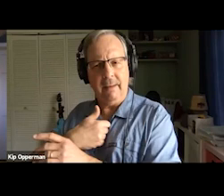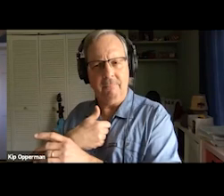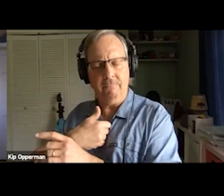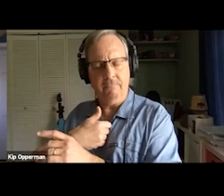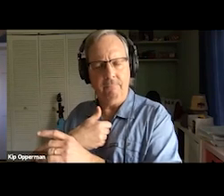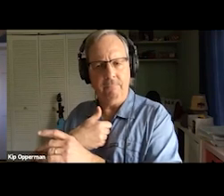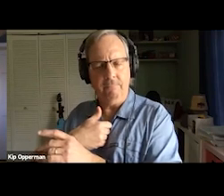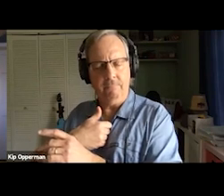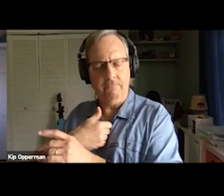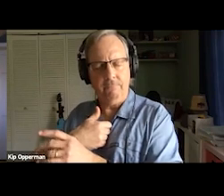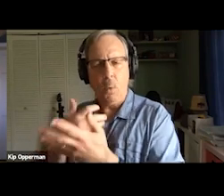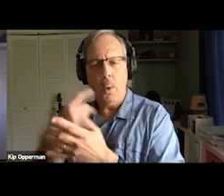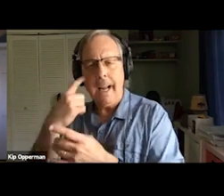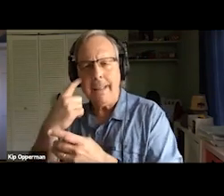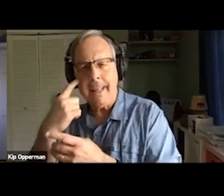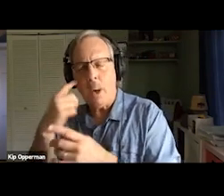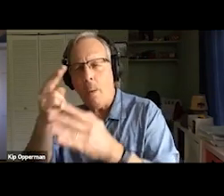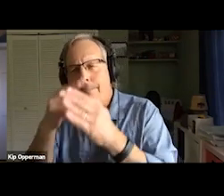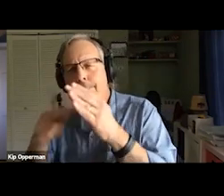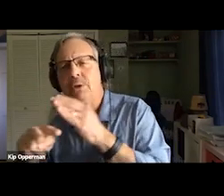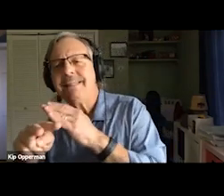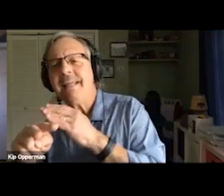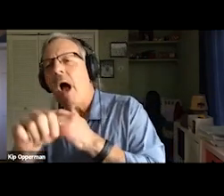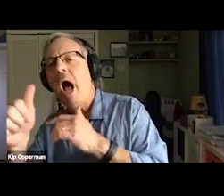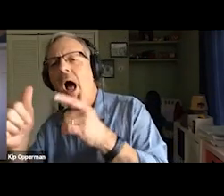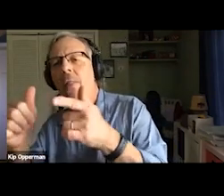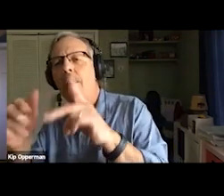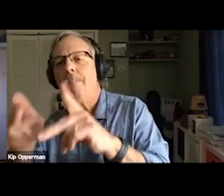y en lo que creo o percibo que otras personas esperan de mí?